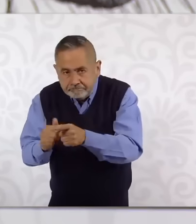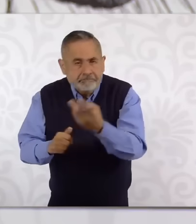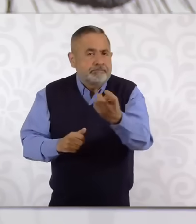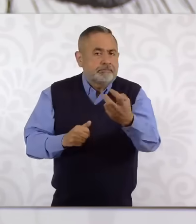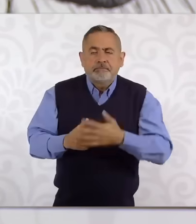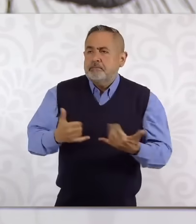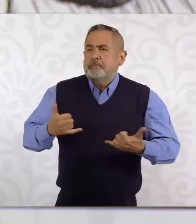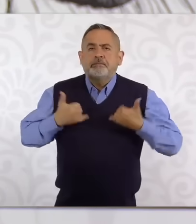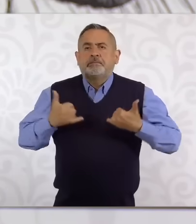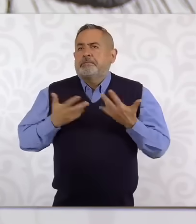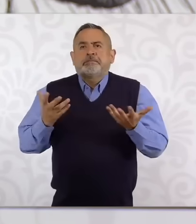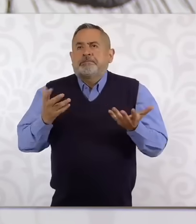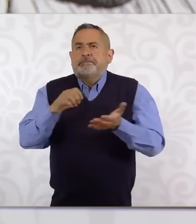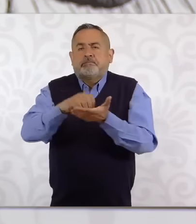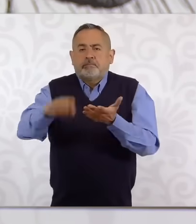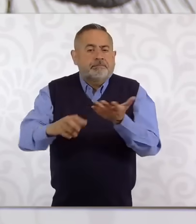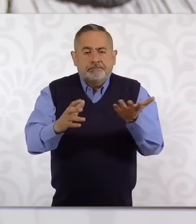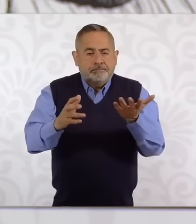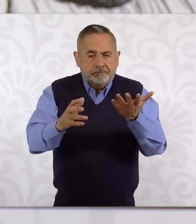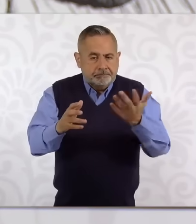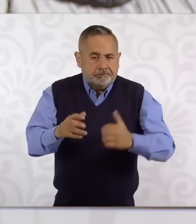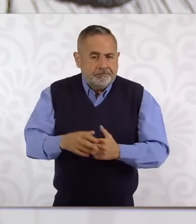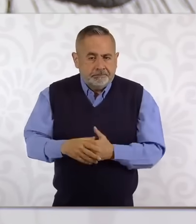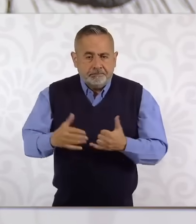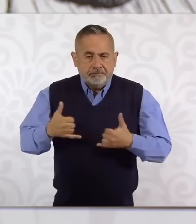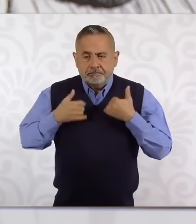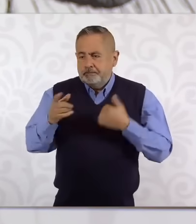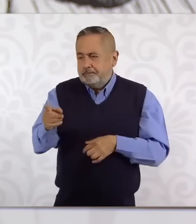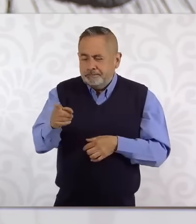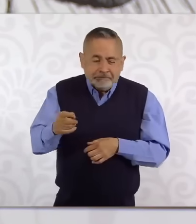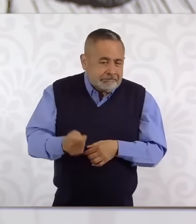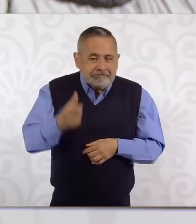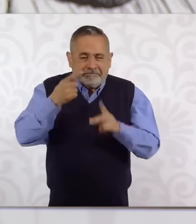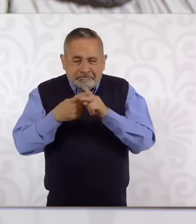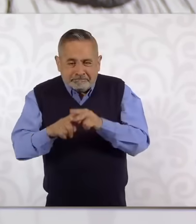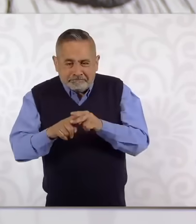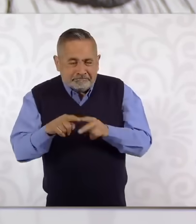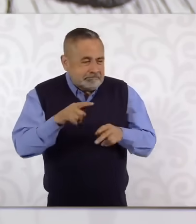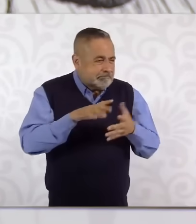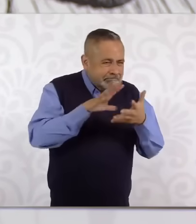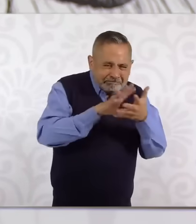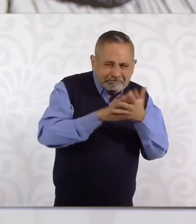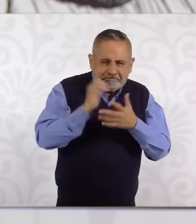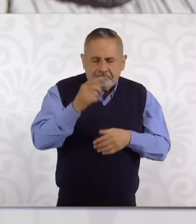por ejemplo, eh que son primodelincuentes y tienen que ir a firmar a un ministerio,